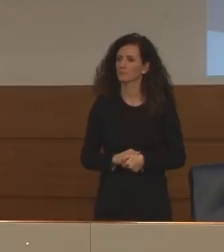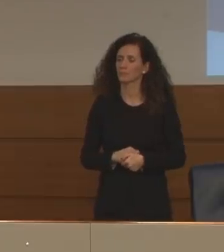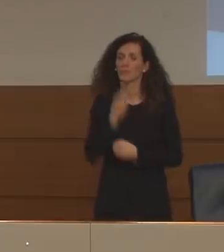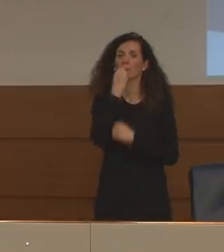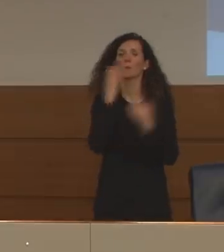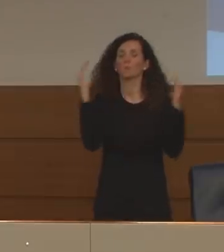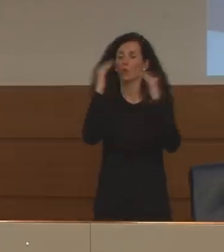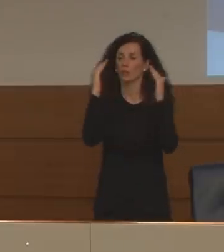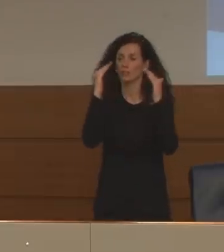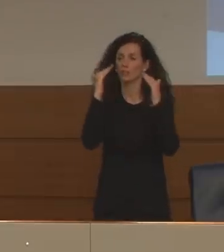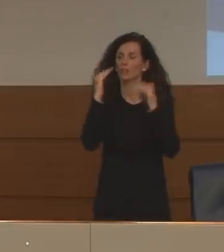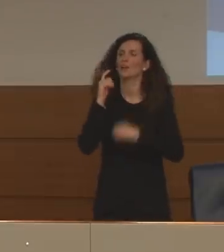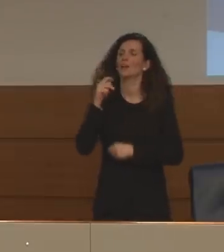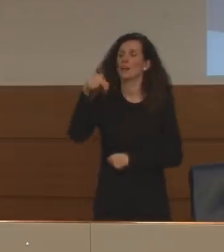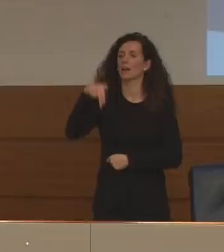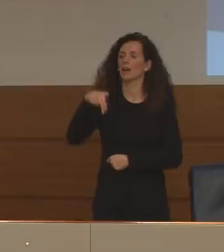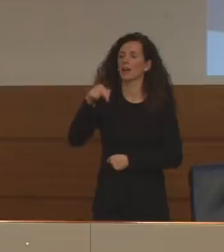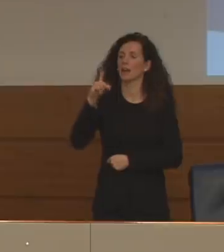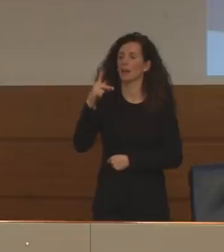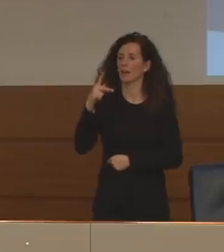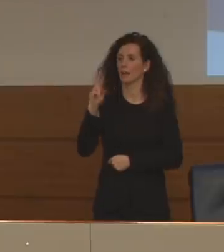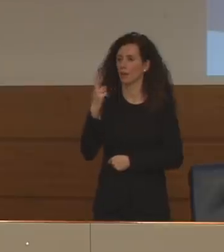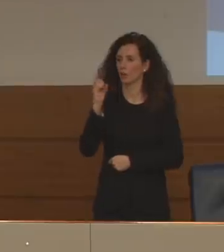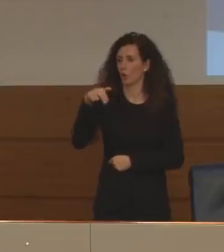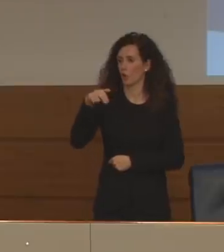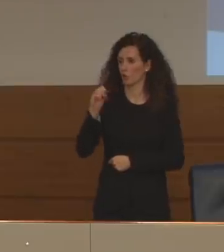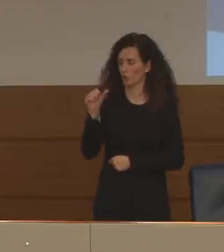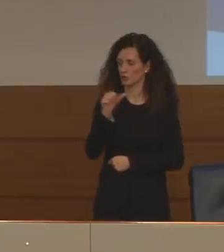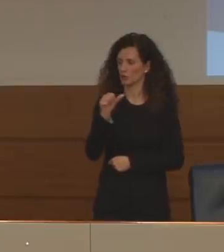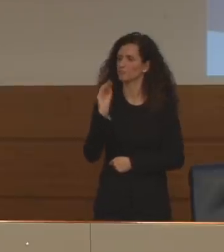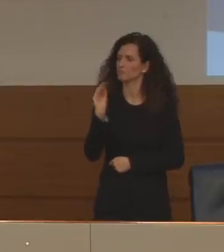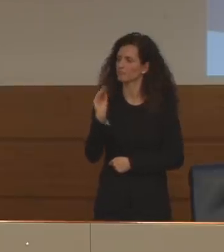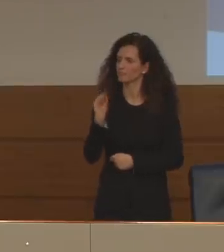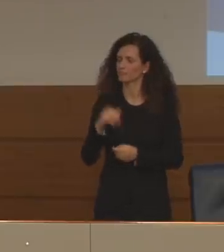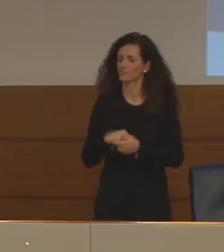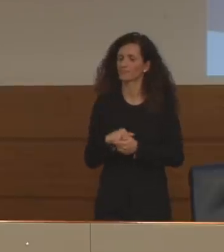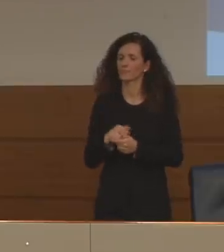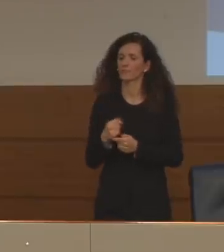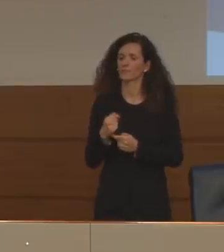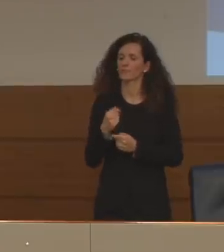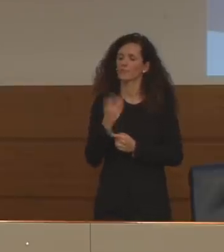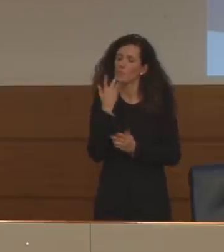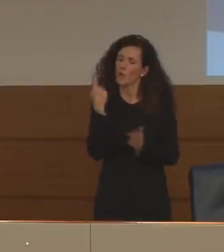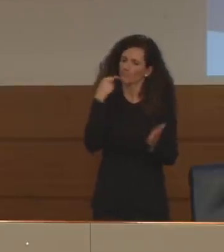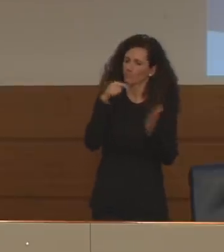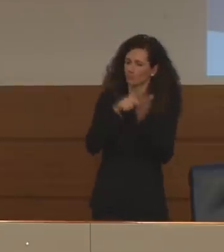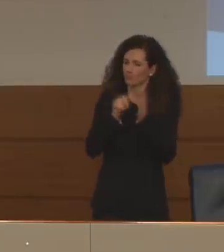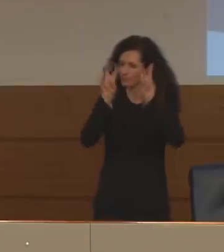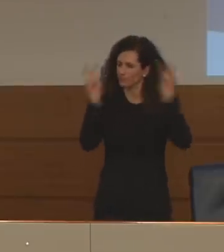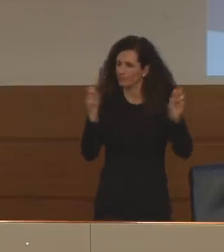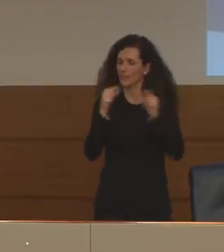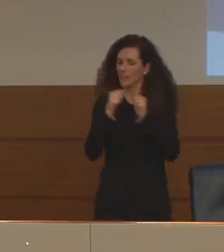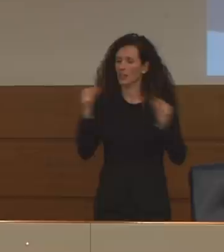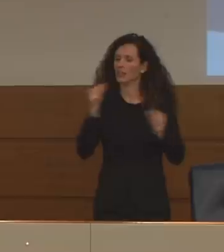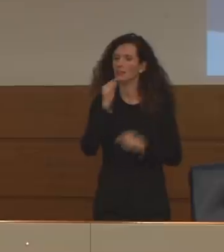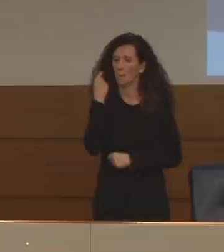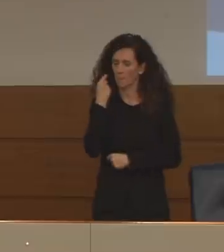Giorgia Sodaro Adnkronos torno sul tema dei tamponi, un paio di giorni fa il professor Rezza